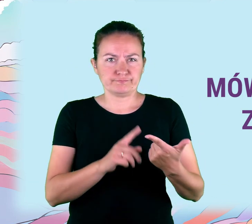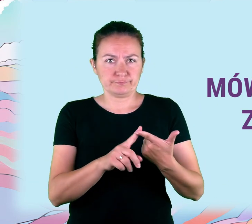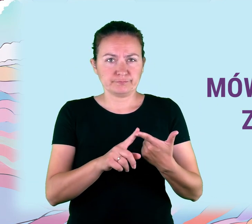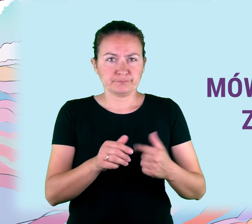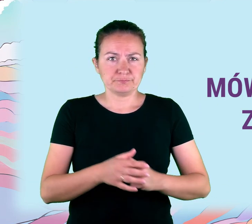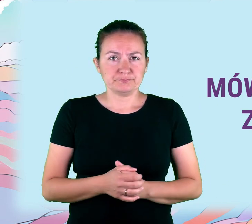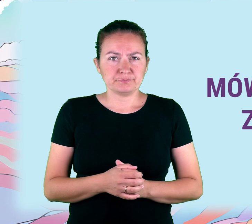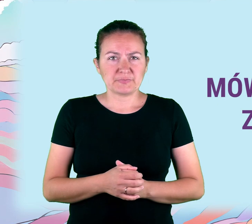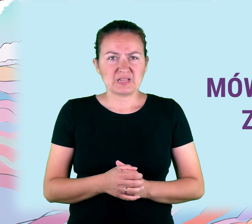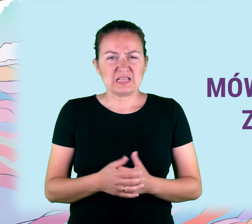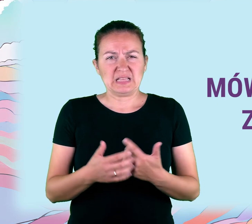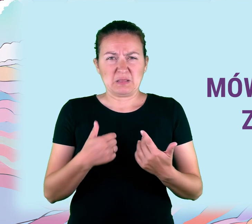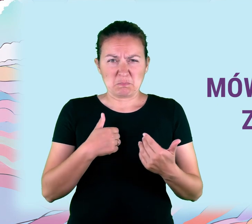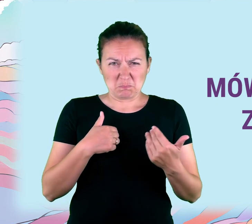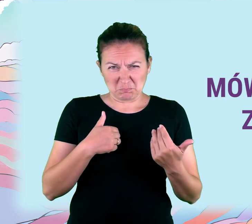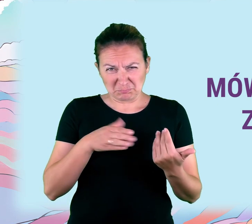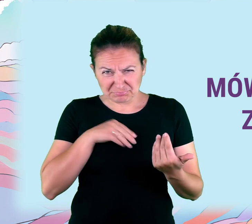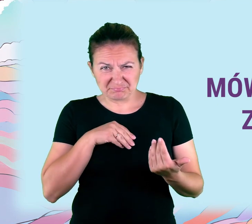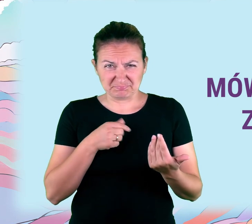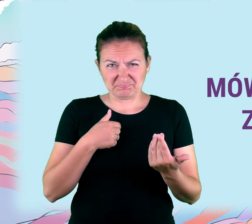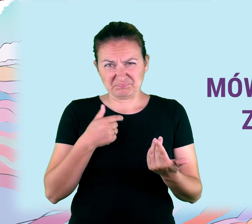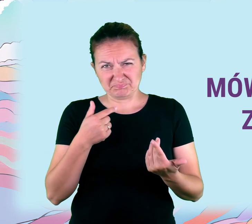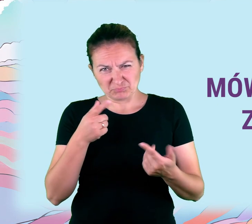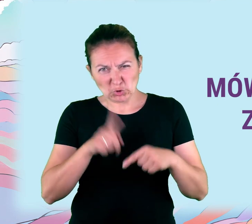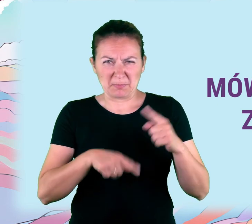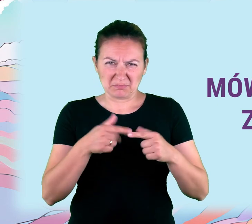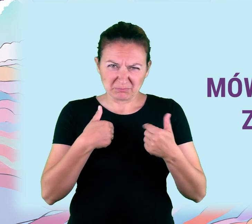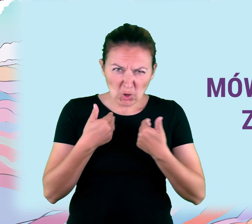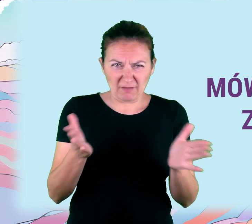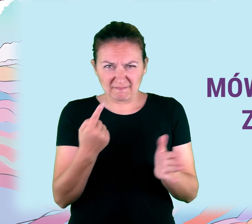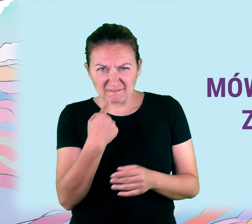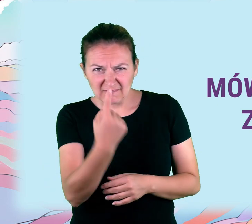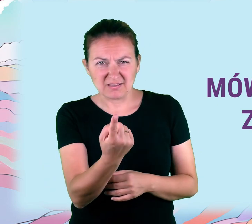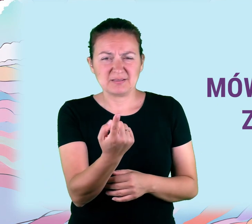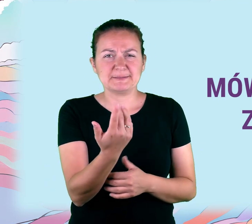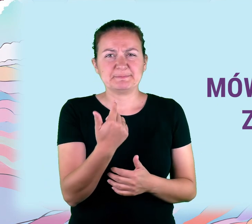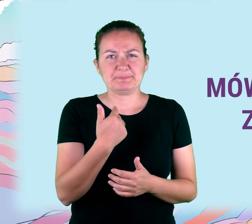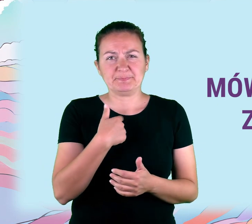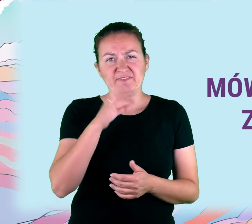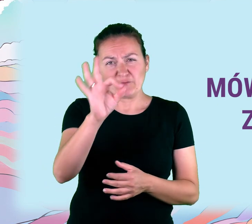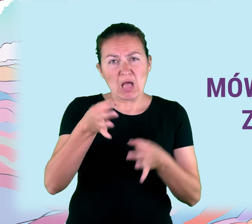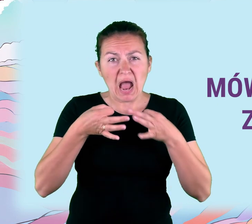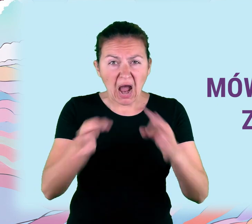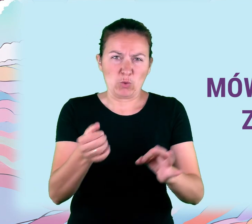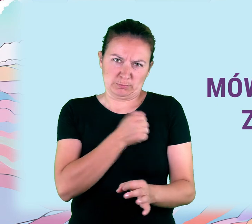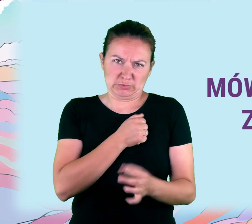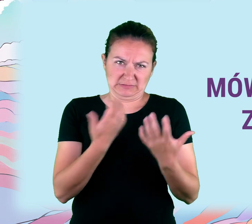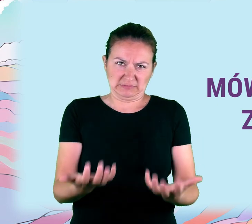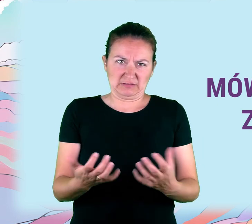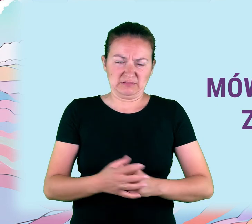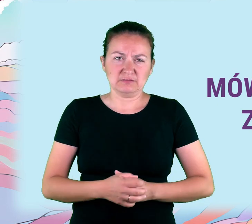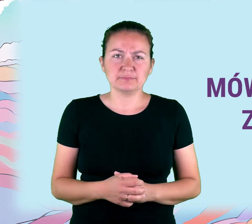2. Czy mogę mówić prosto z mostu? Chcę pożyczyć Twój samochód.